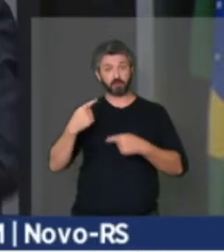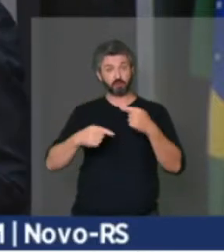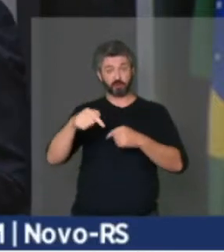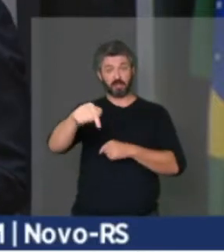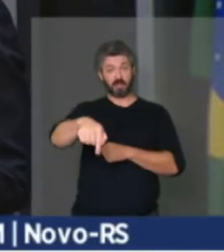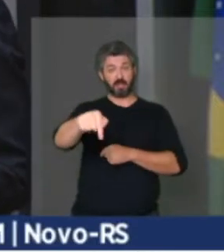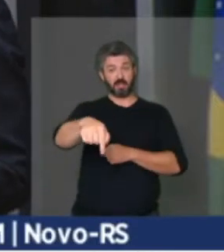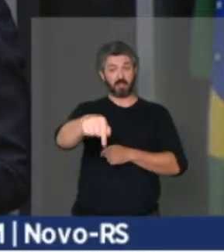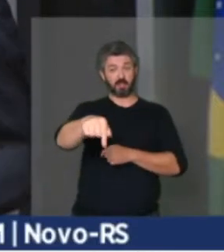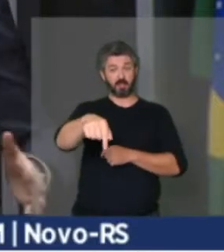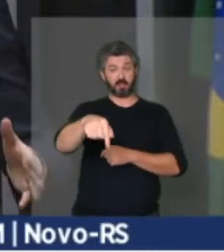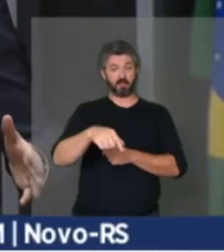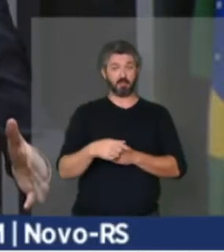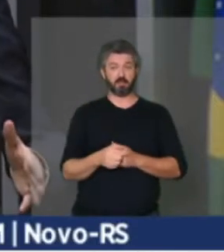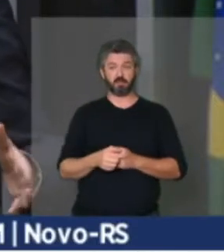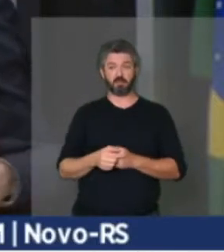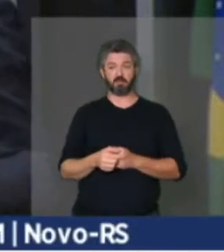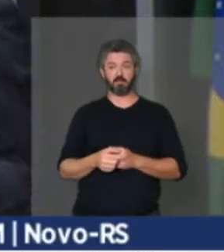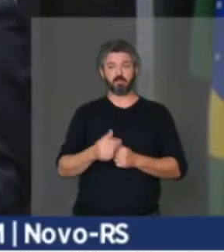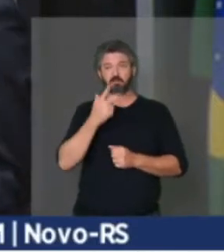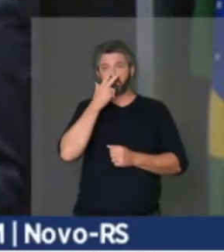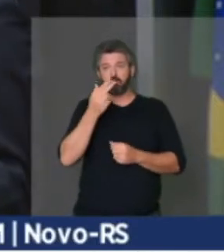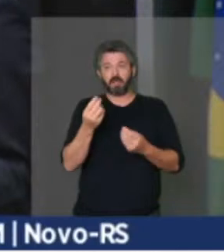PELAS ORIENTAÇÕES VISTAS NO PAINEL, A MAIORIA DOS PARTIDOS E DOS PARLAMENTARES ENTENDEM